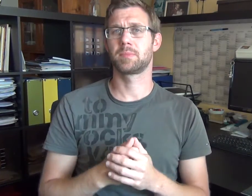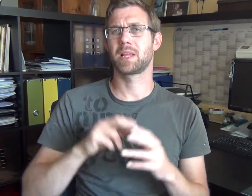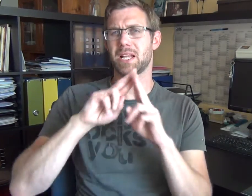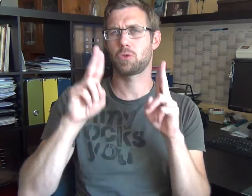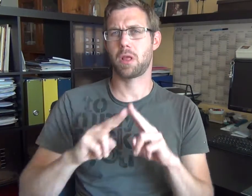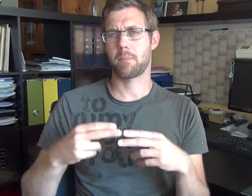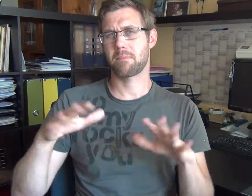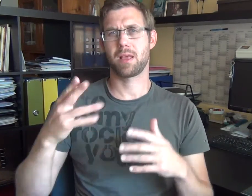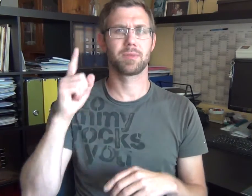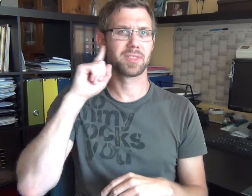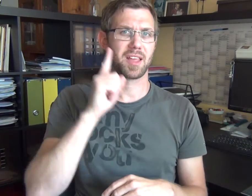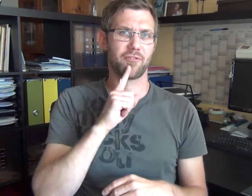International wird das aber eher so gebärdet: